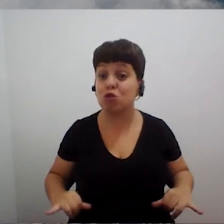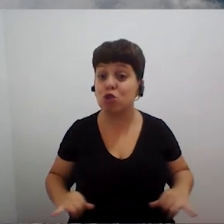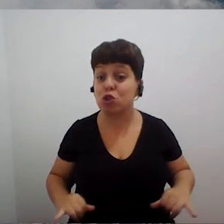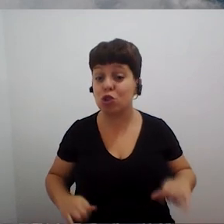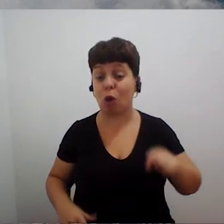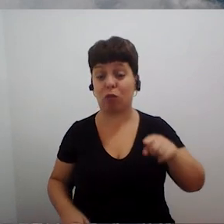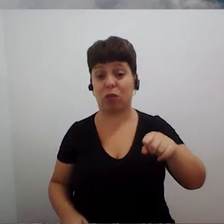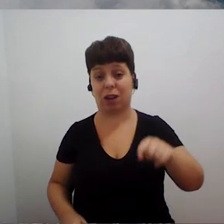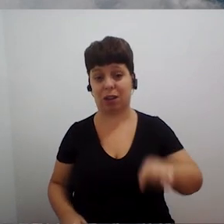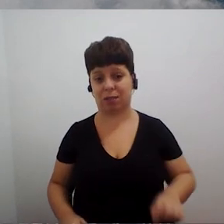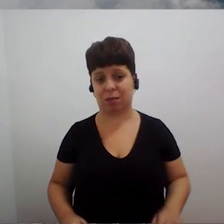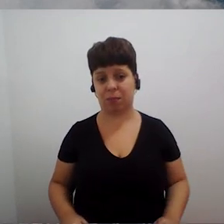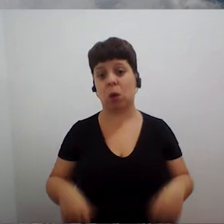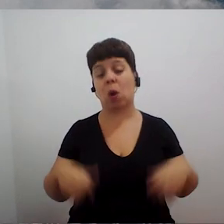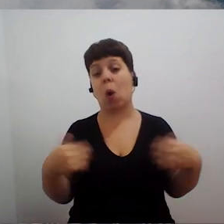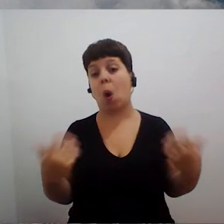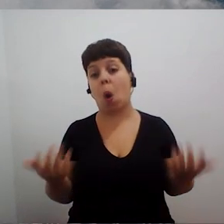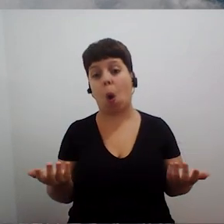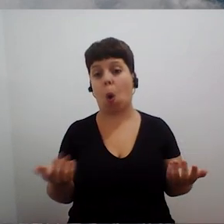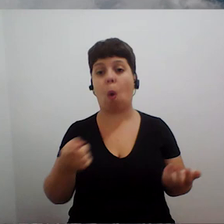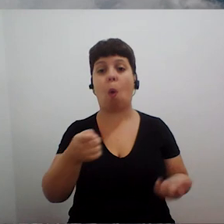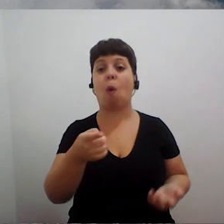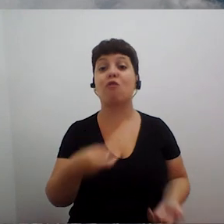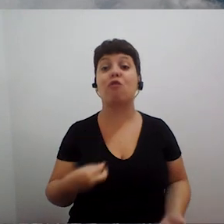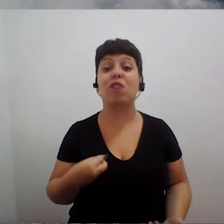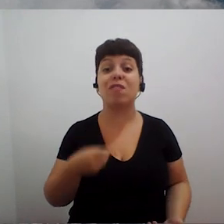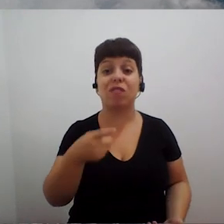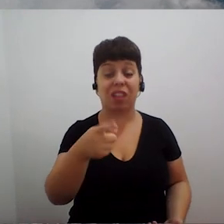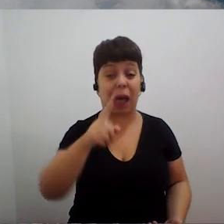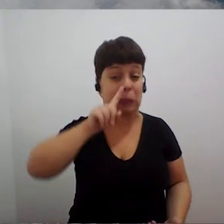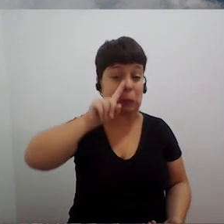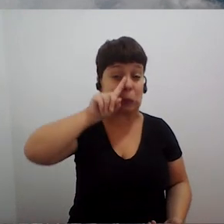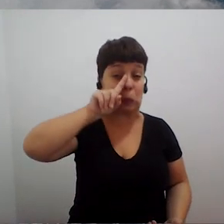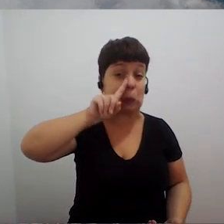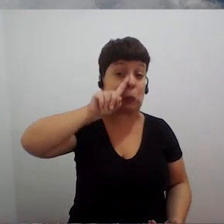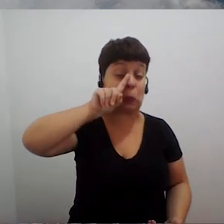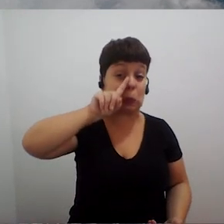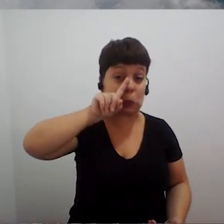o sofrimento de quem habita o oceano está passando das ameaças, dos processos